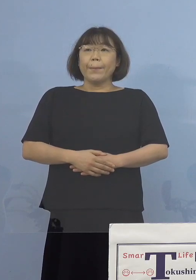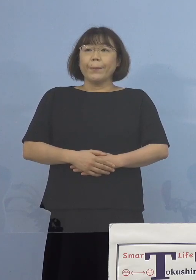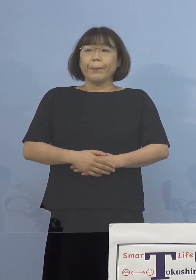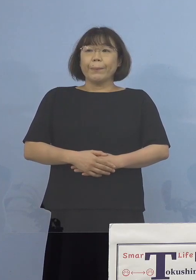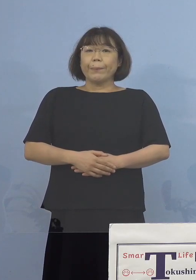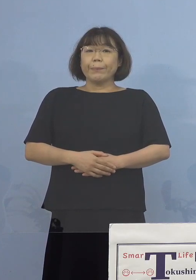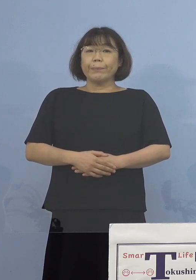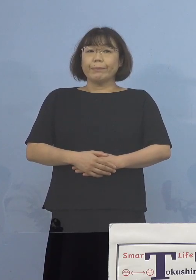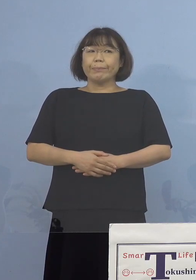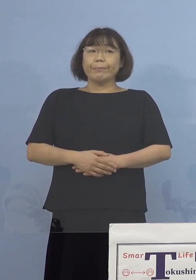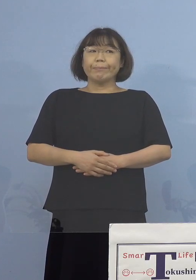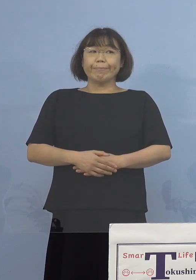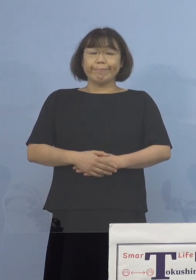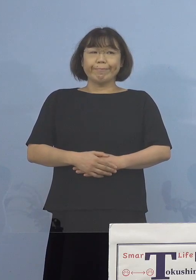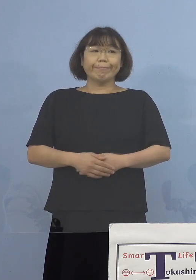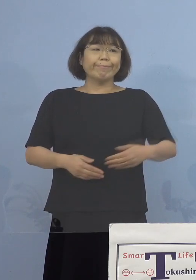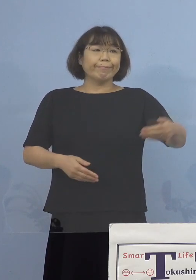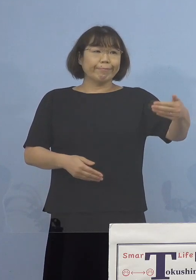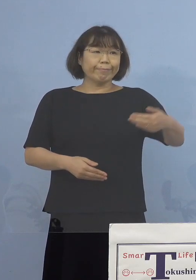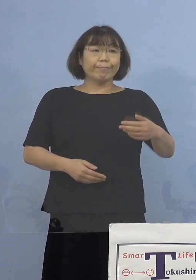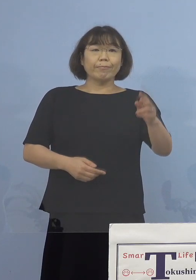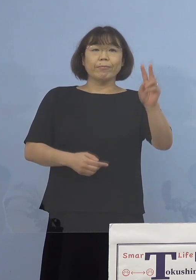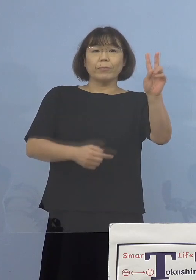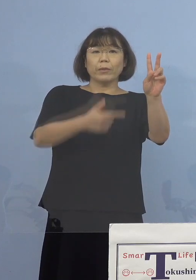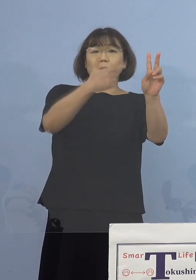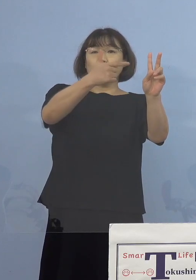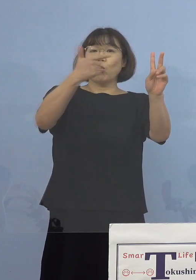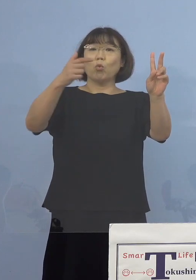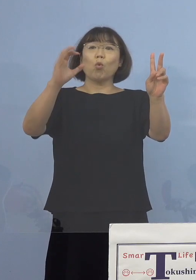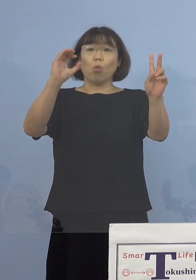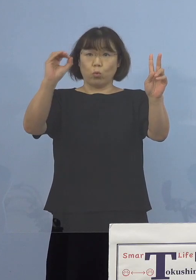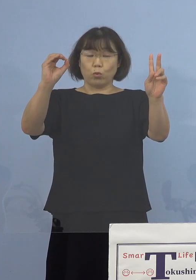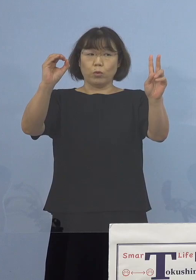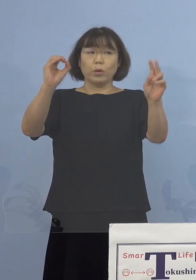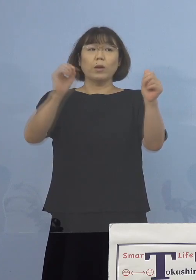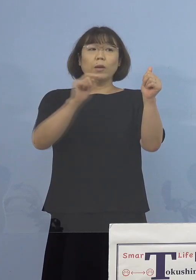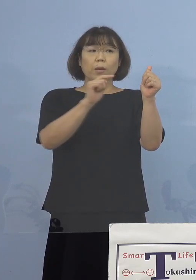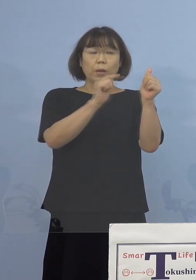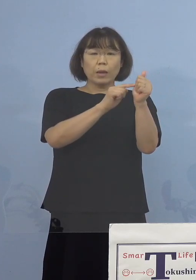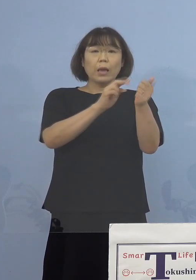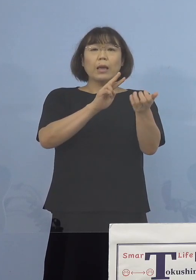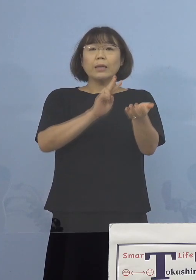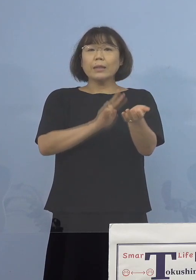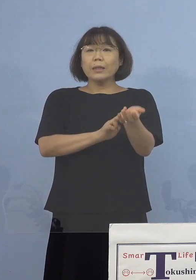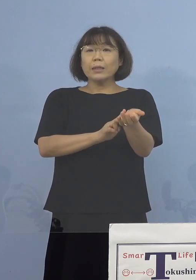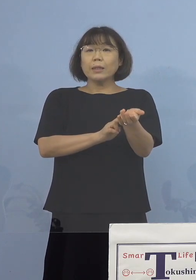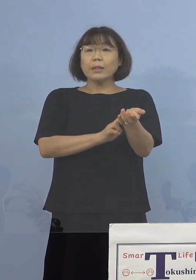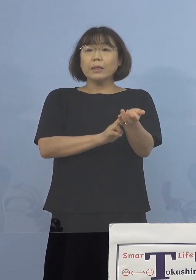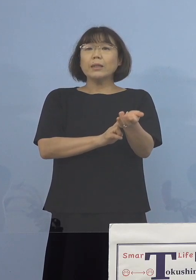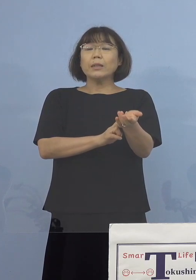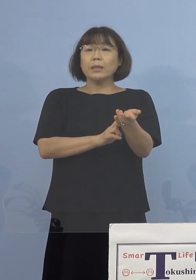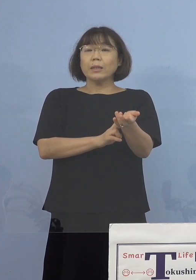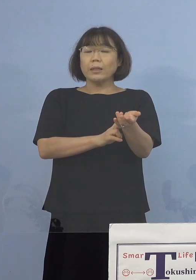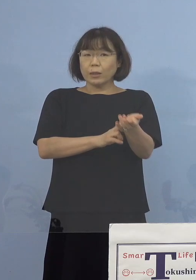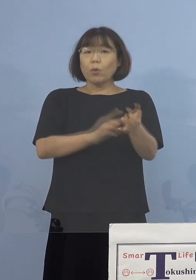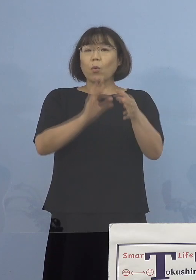（徳島新聞社） すみません、2,660（例目）の方が 医療機関の職員というふうにあるんですが